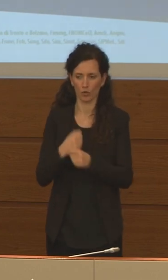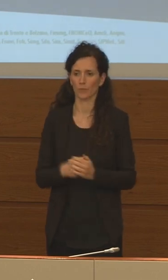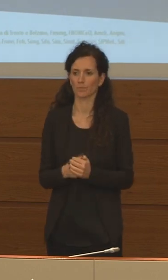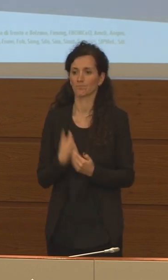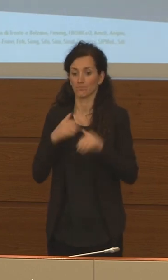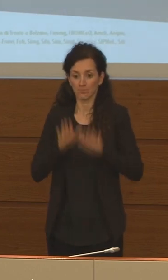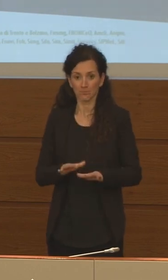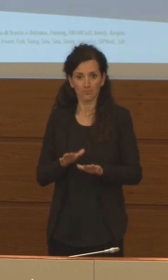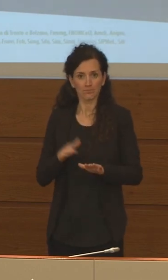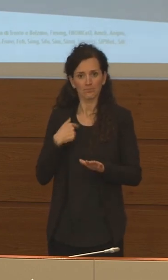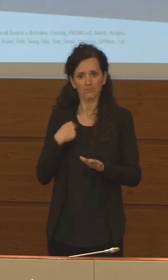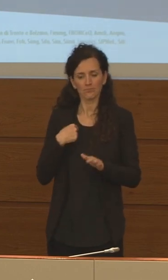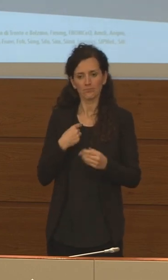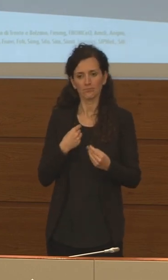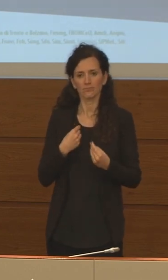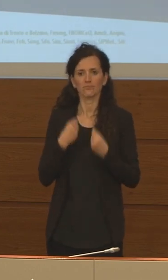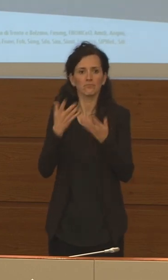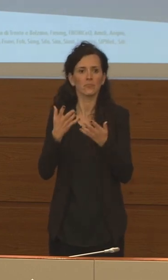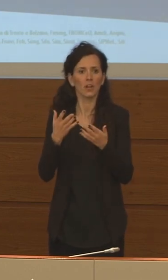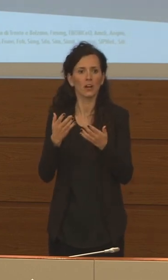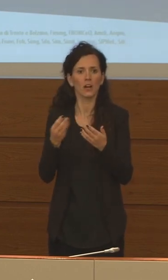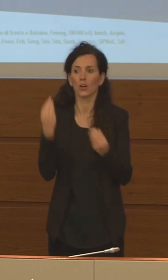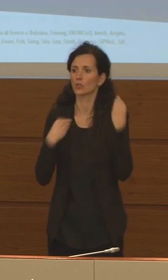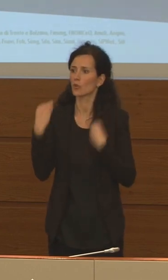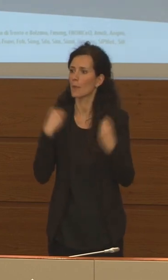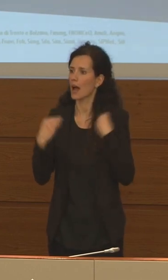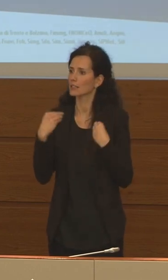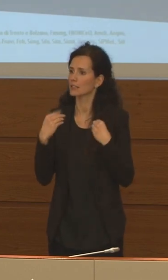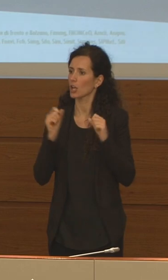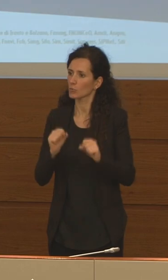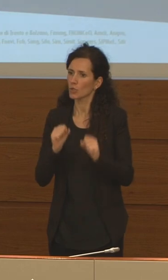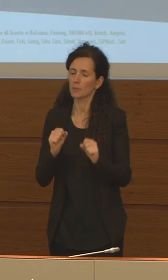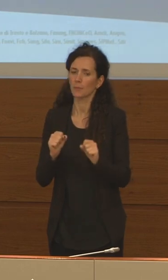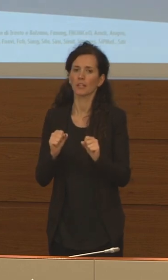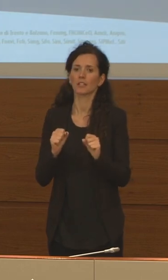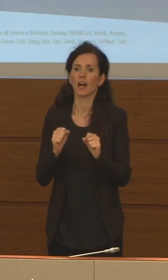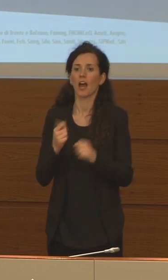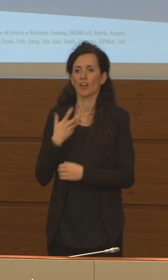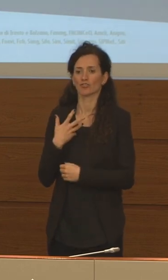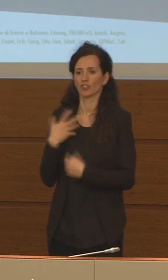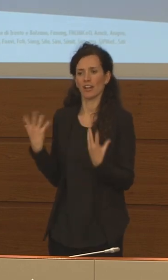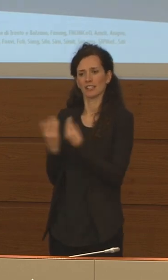darei spazio alle vostre domande e ovviamente qui c'è il professore Rezza